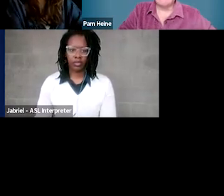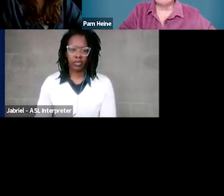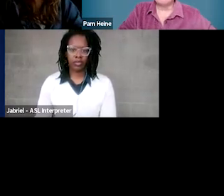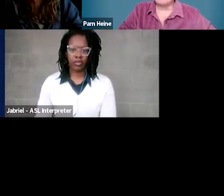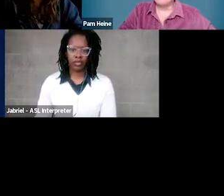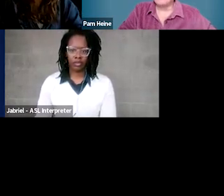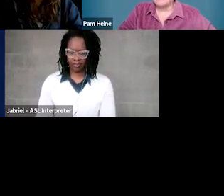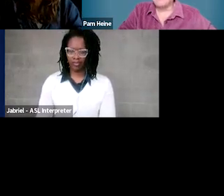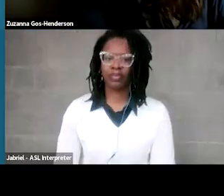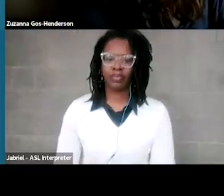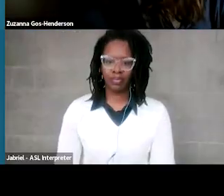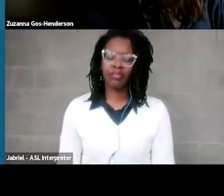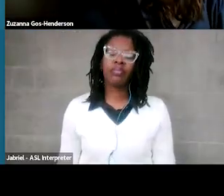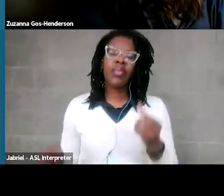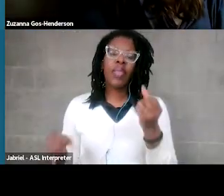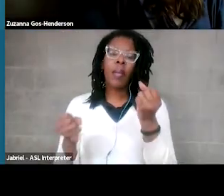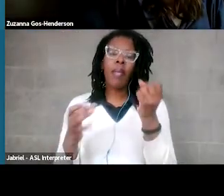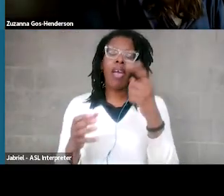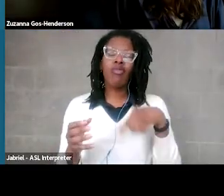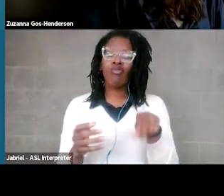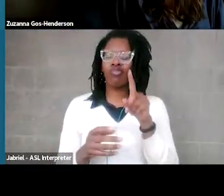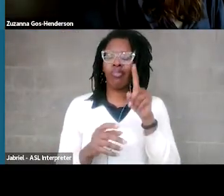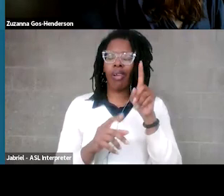Muchos de ustedes están haciendo preguntas excelentes